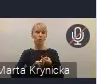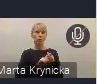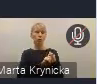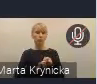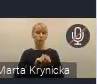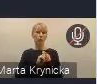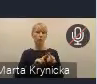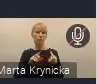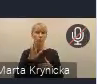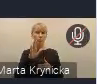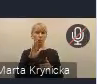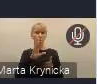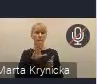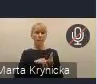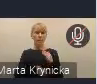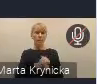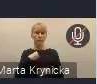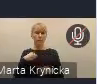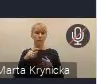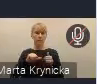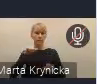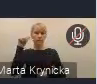ale wszystkich zachęcamy do tego,